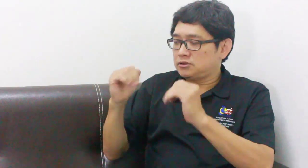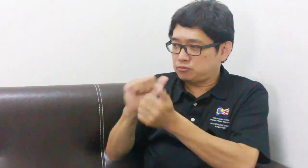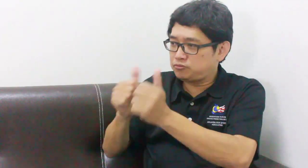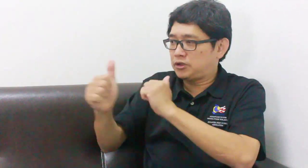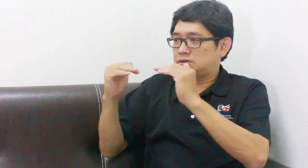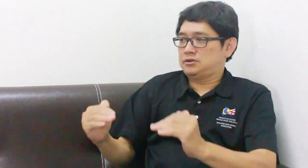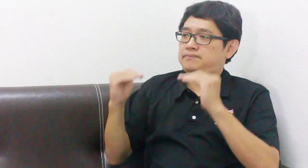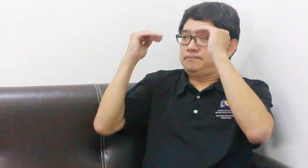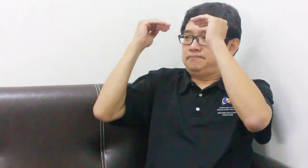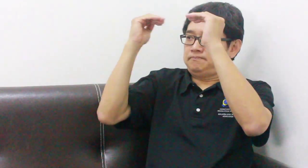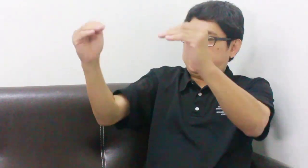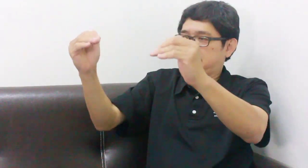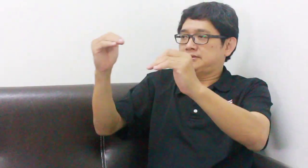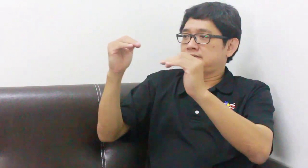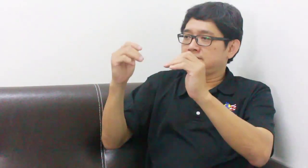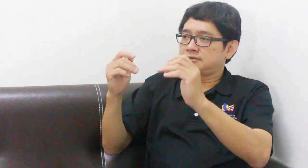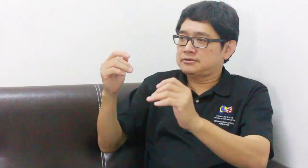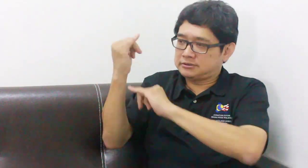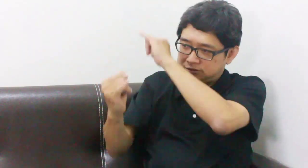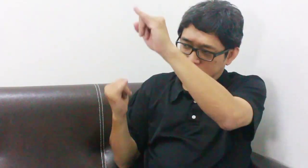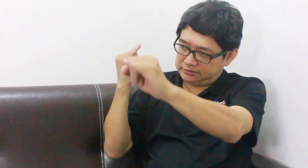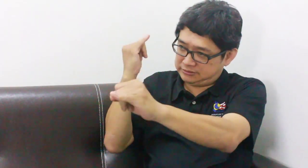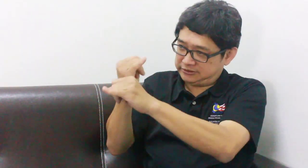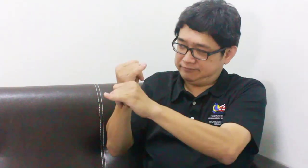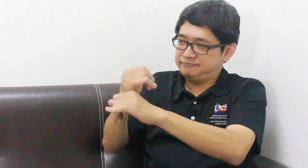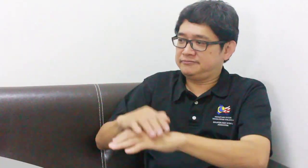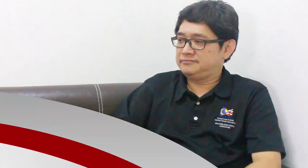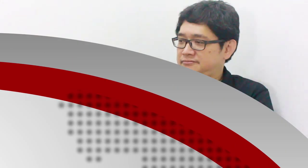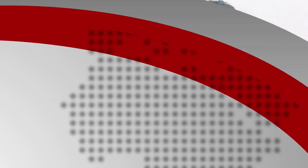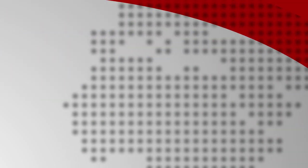..di peringkat antarabangsa.